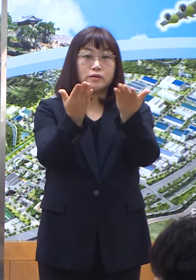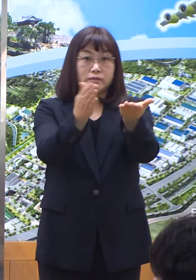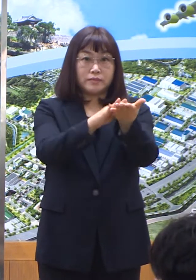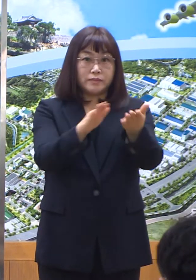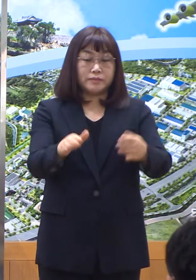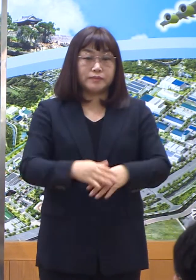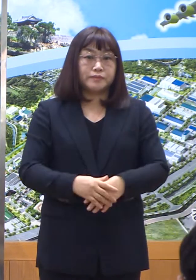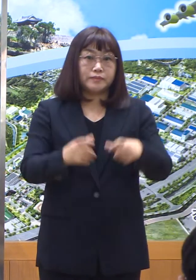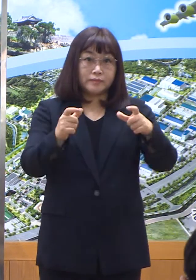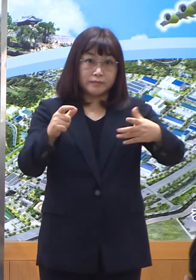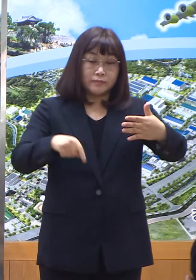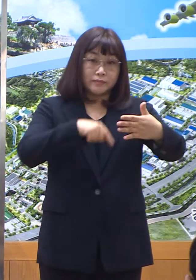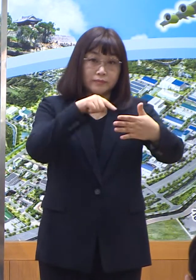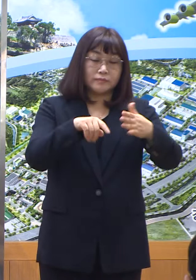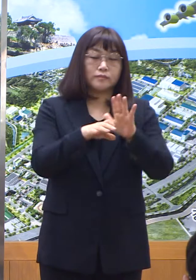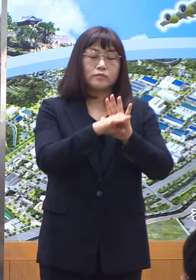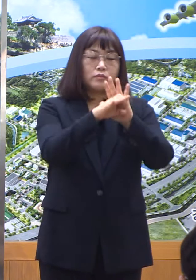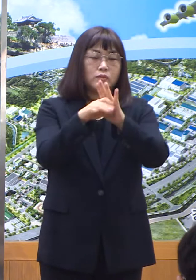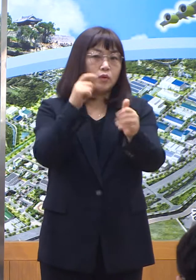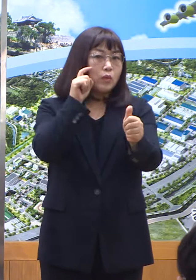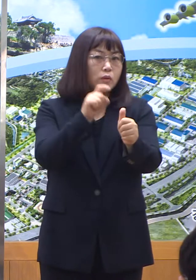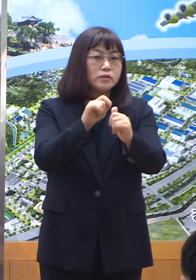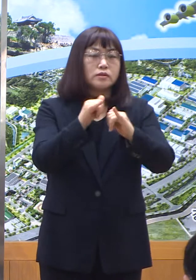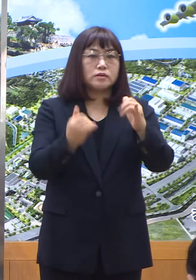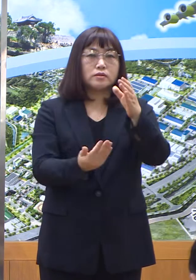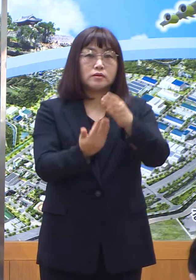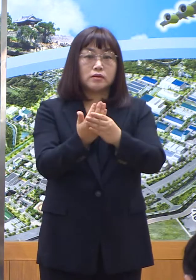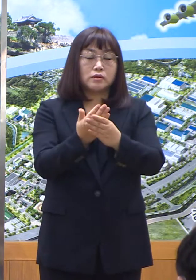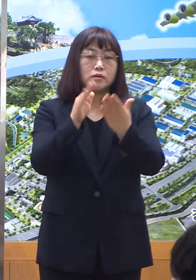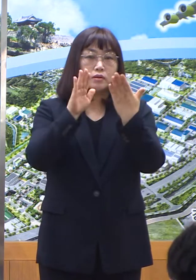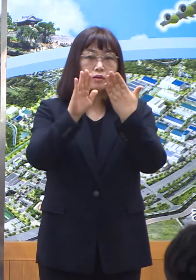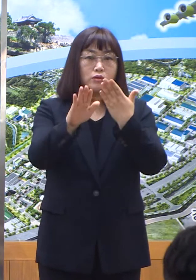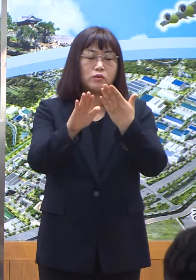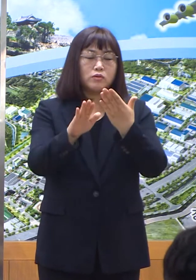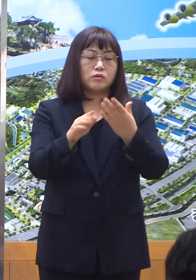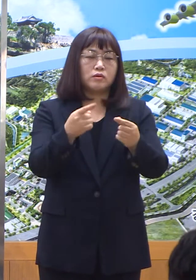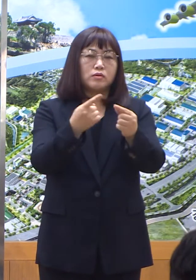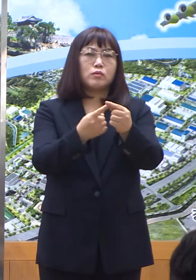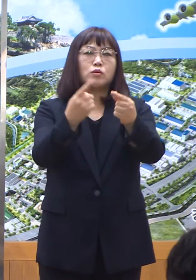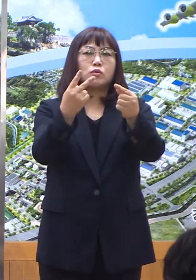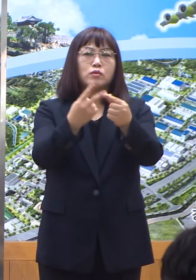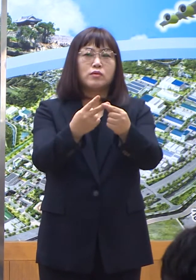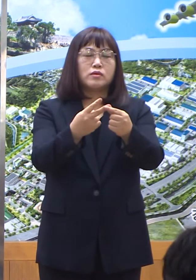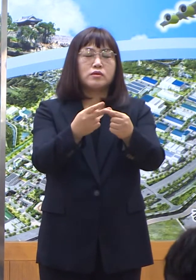지역 내 코로나19 확진자 발생 이후 두 번째 설 명절을 맞이하게 되었습니다.